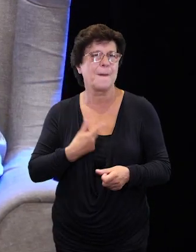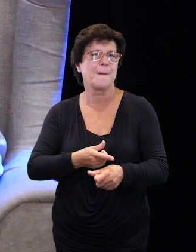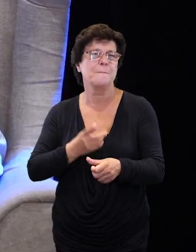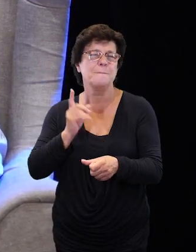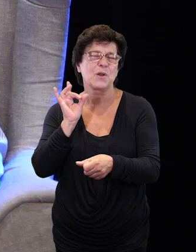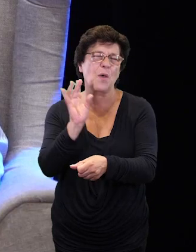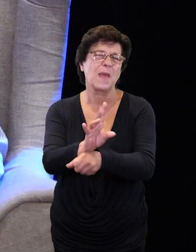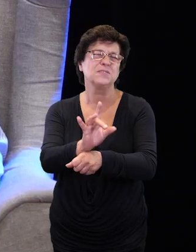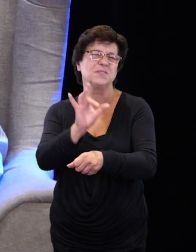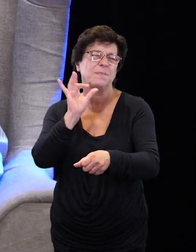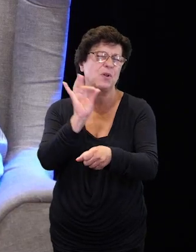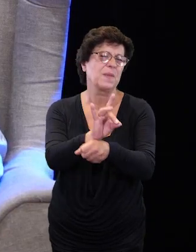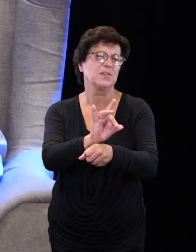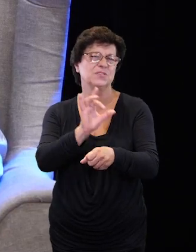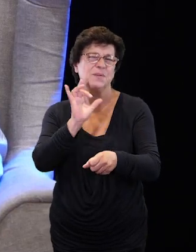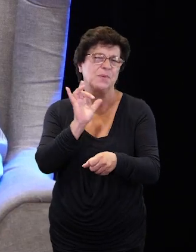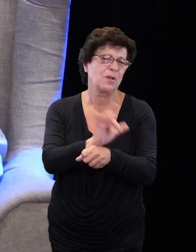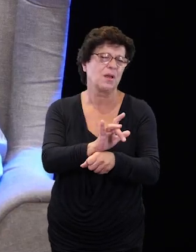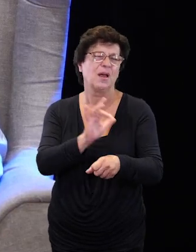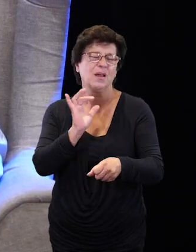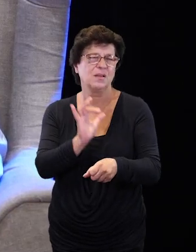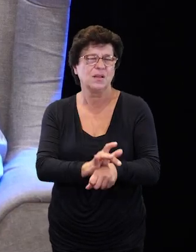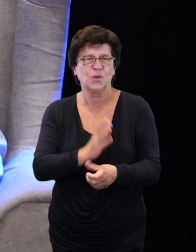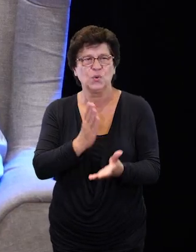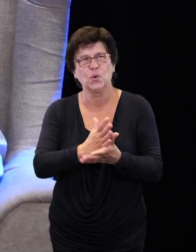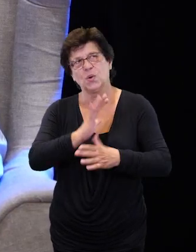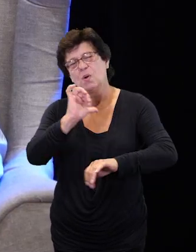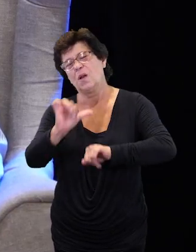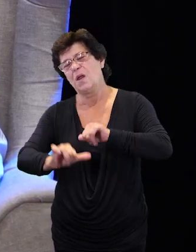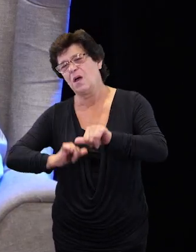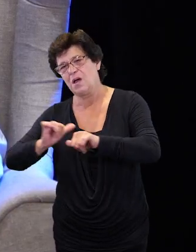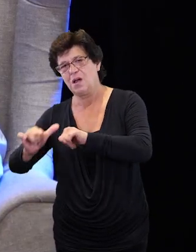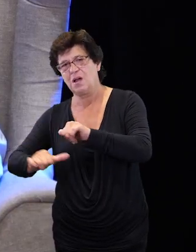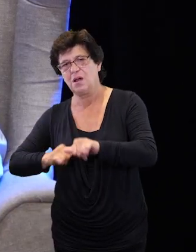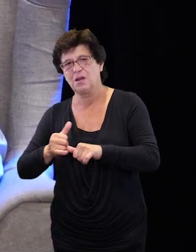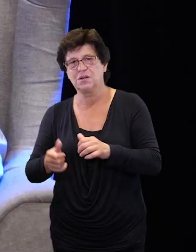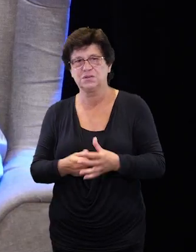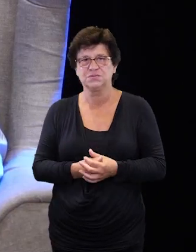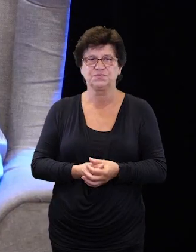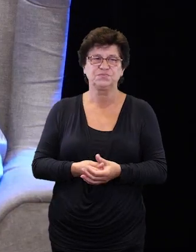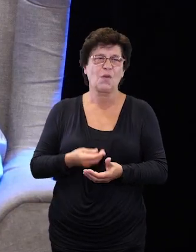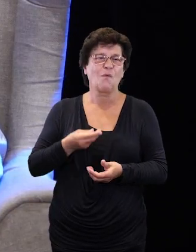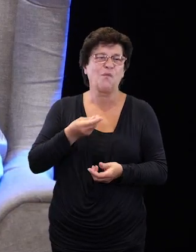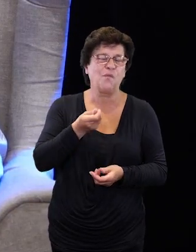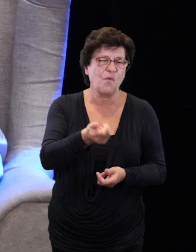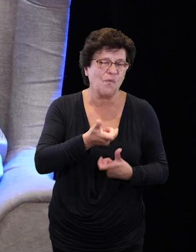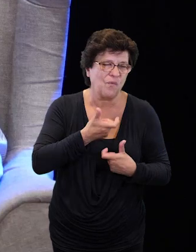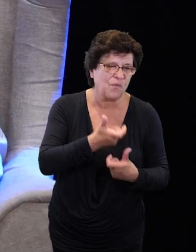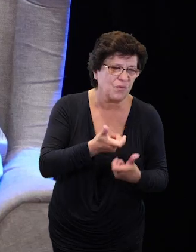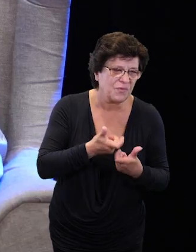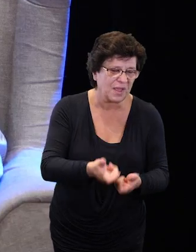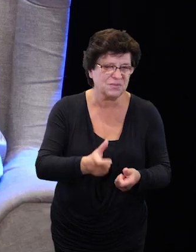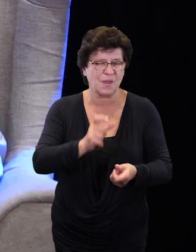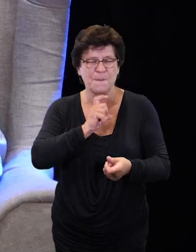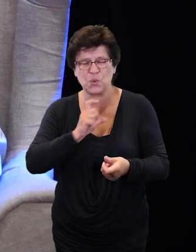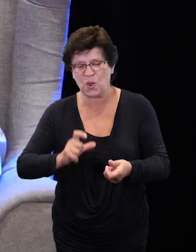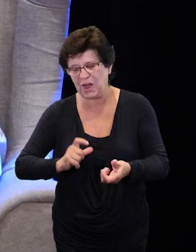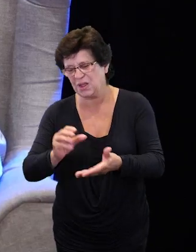Już dawno nie chodzi na to o pieniądze, tylko chodzi o organizację, o jakieś nieszczęsne refundacje, o biurokrację, która jest bez sensu zupełnie.